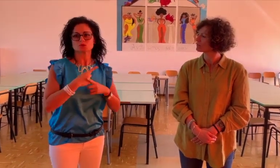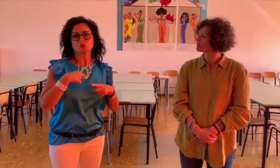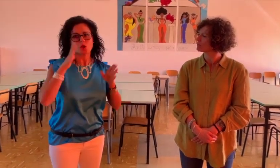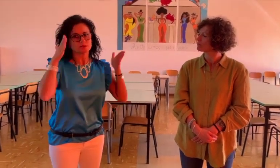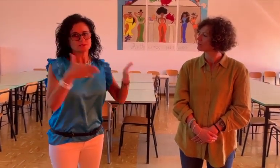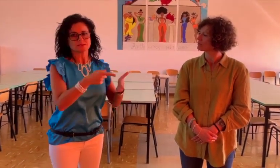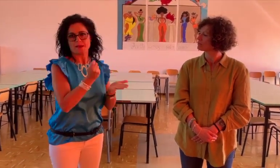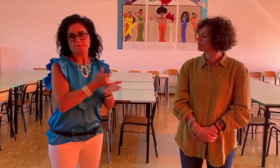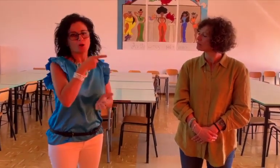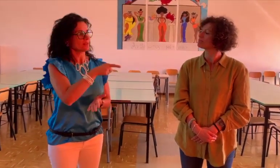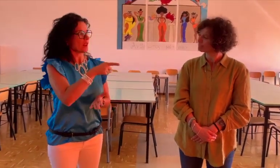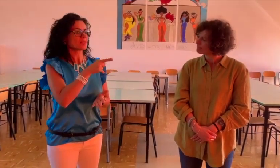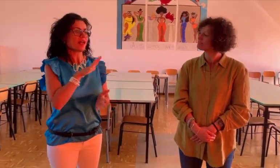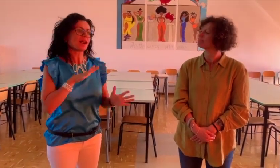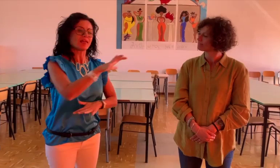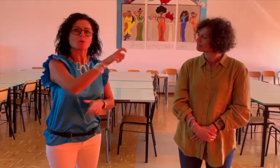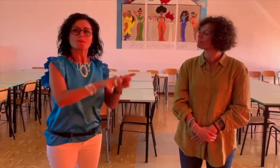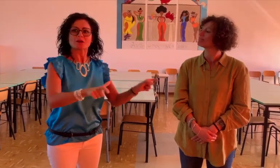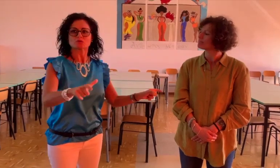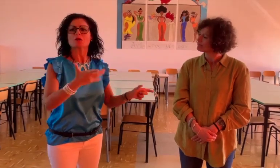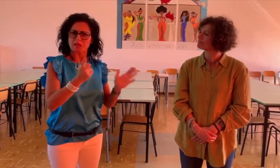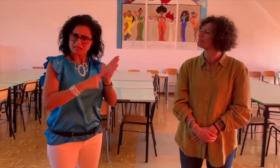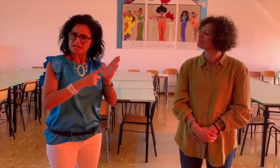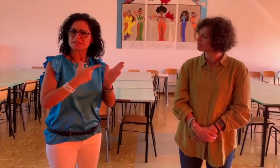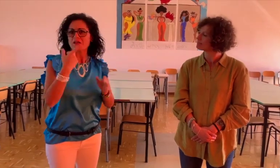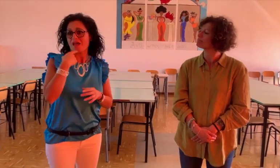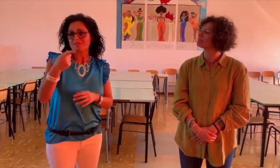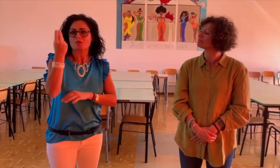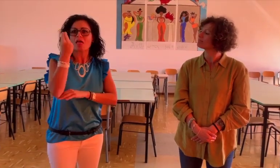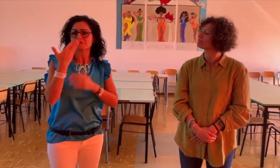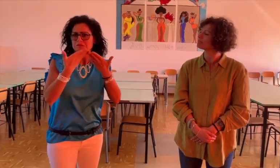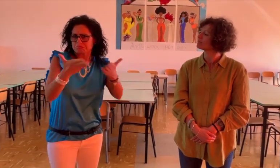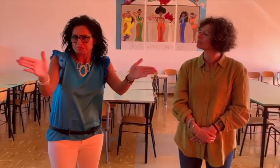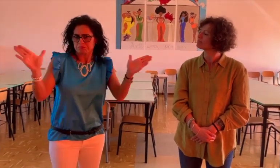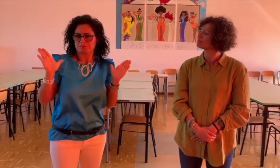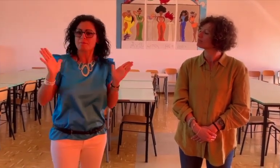è su questo che bisogna focalizzarci: recuperare le persone sorde. L'ENS è sempre aperto a tutti.